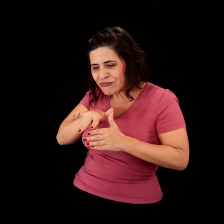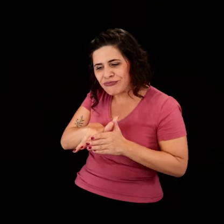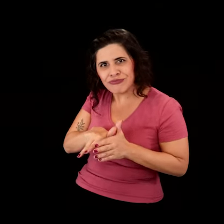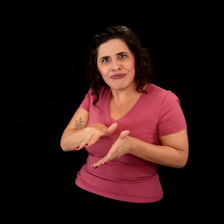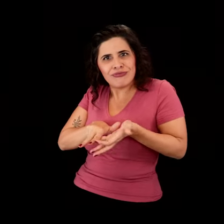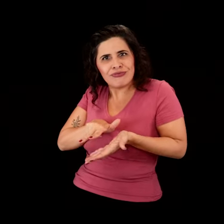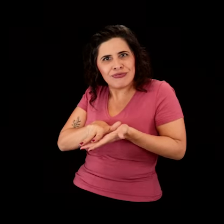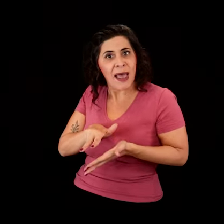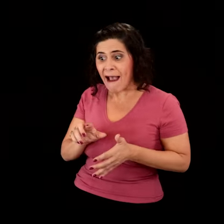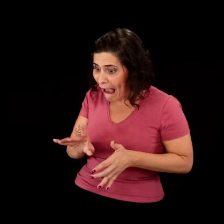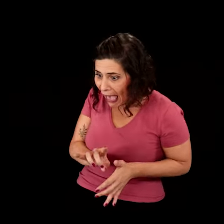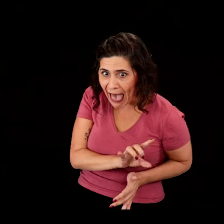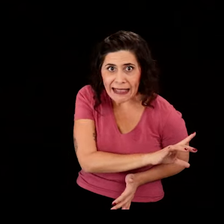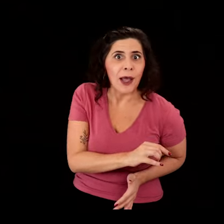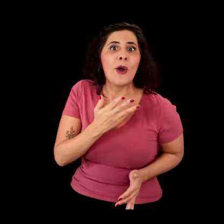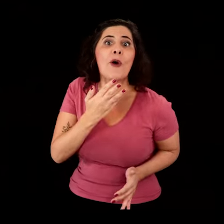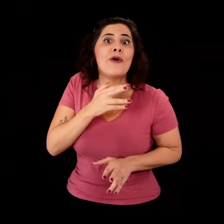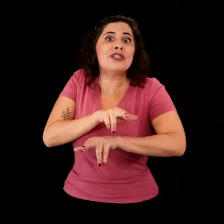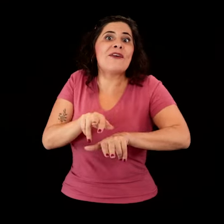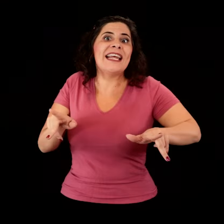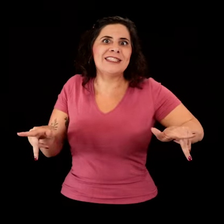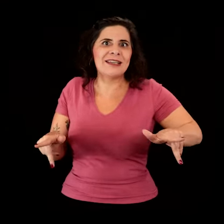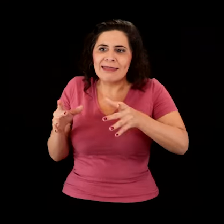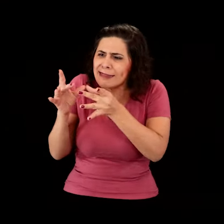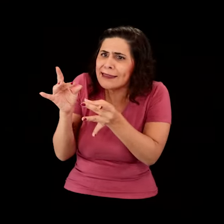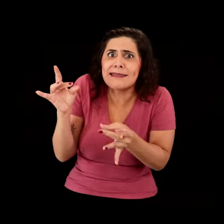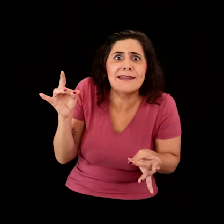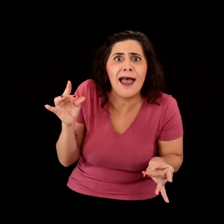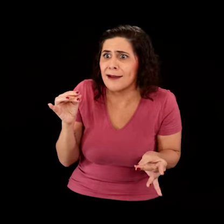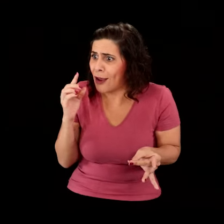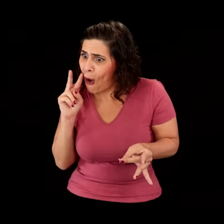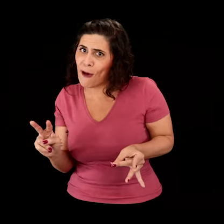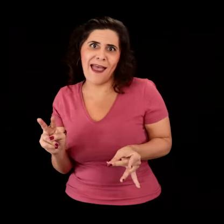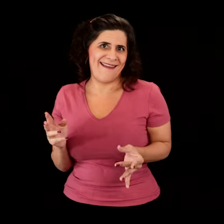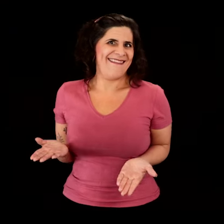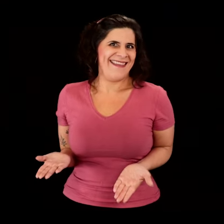que nos fez ter que observar a minúcia desse criador,